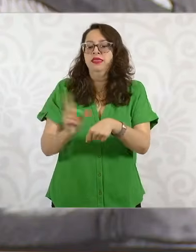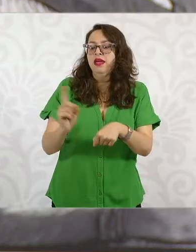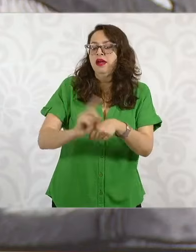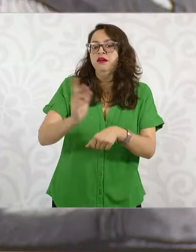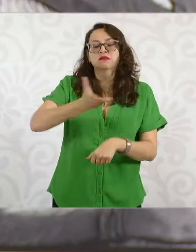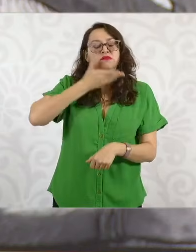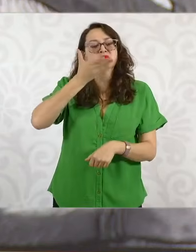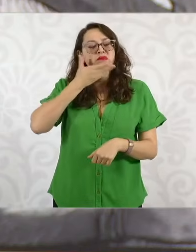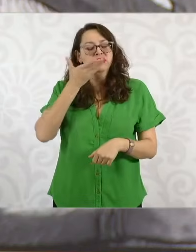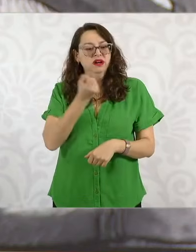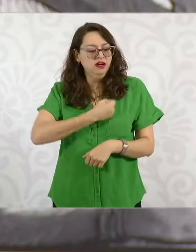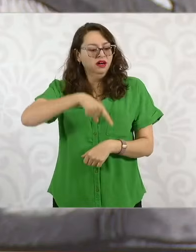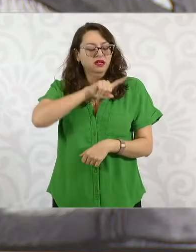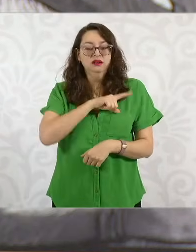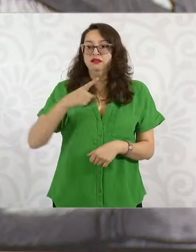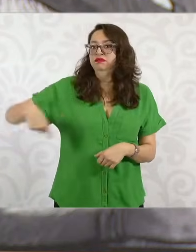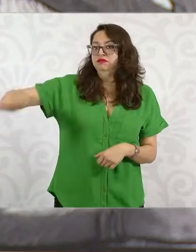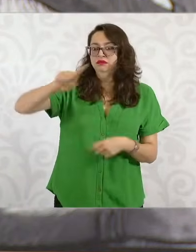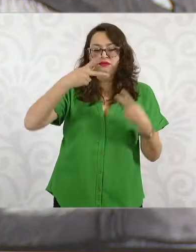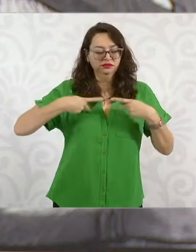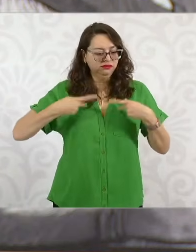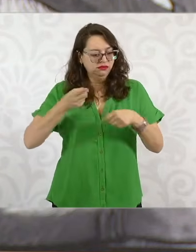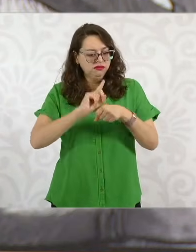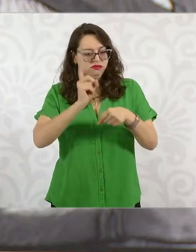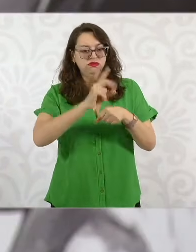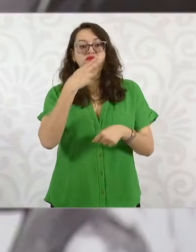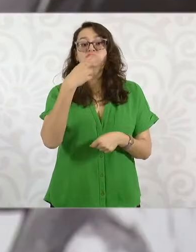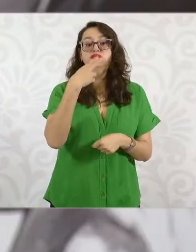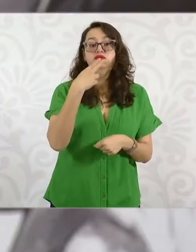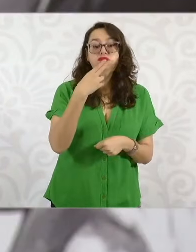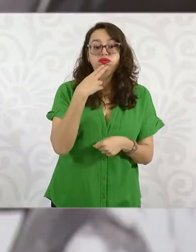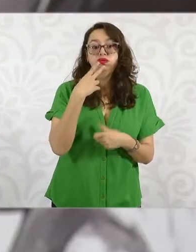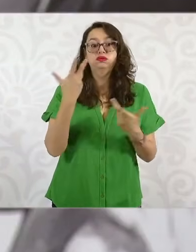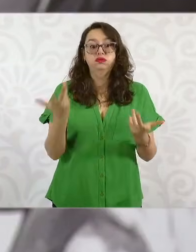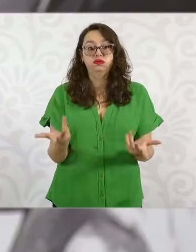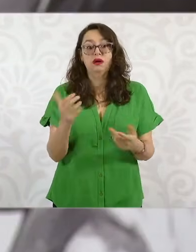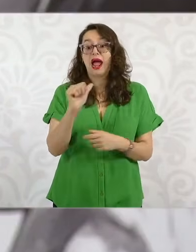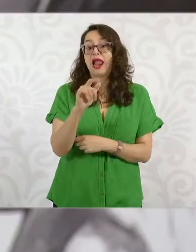que confían y utilizan nuestros productos todos los días, tales como Alegra, Buscapina,